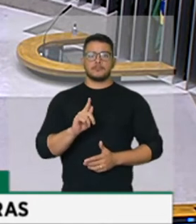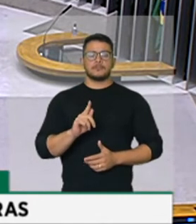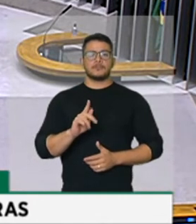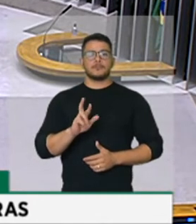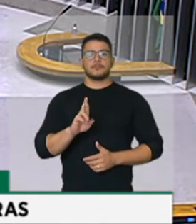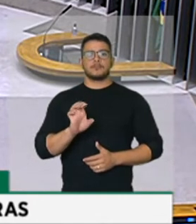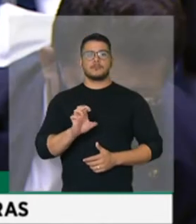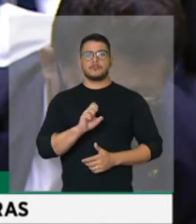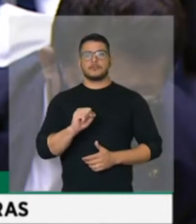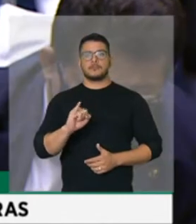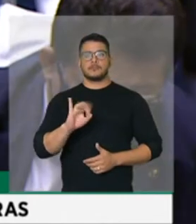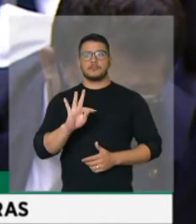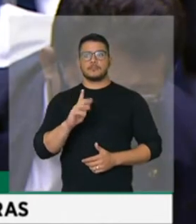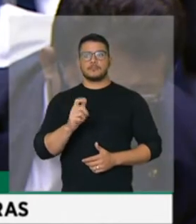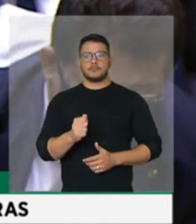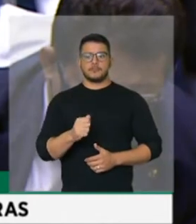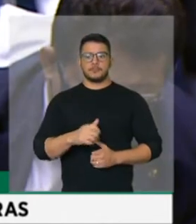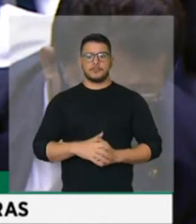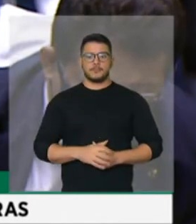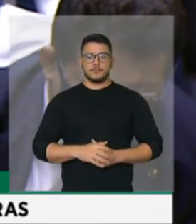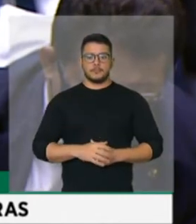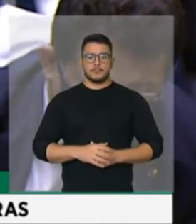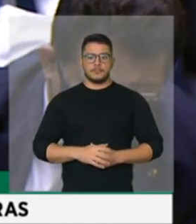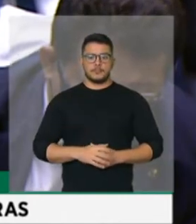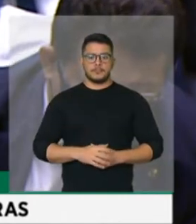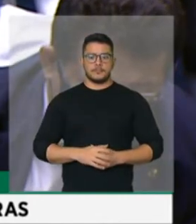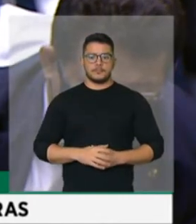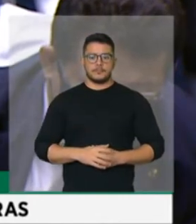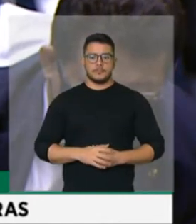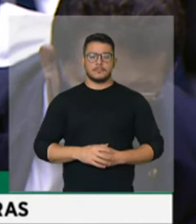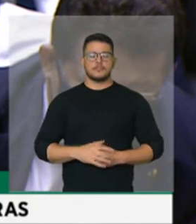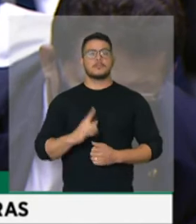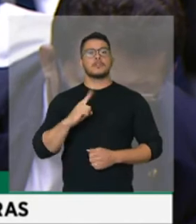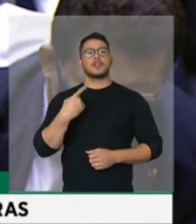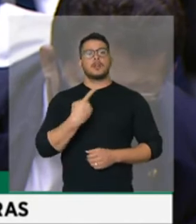CONSTRUÍDOS AO LONGO DA HISTÓRIA RECENTE VÃO DAR DE